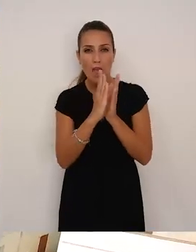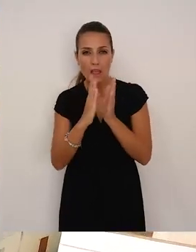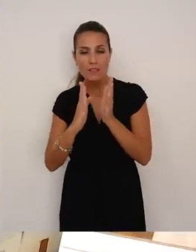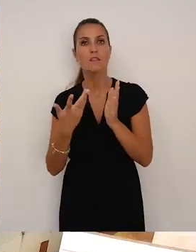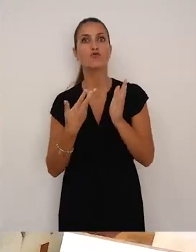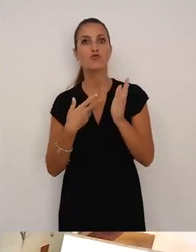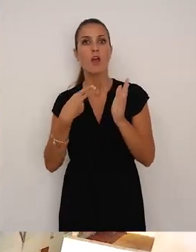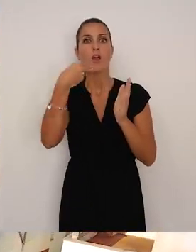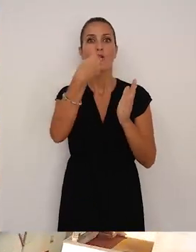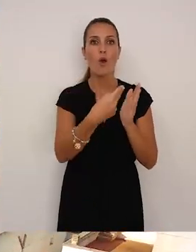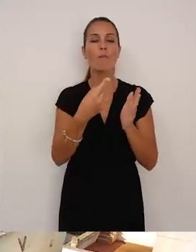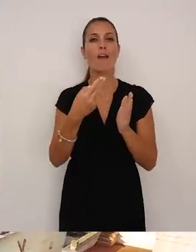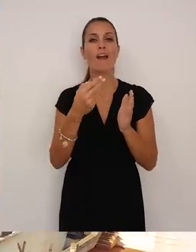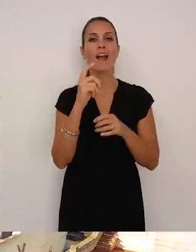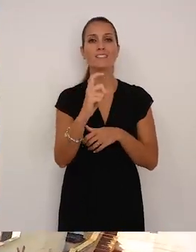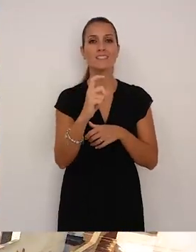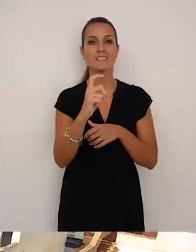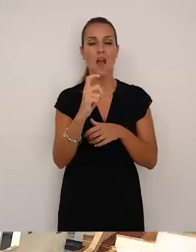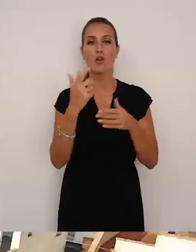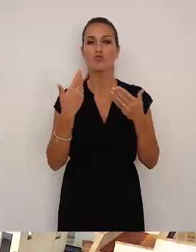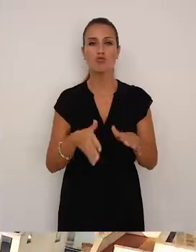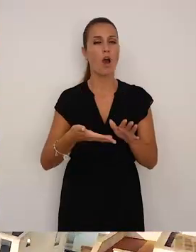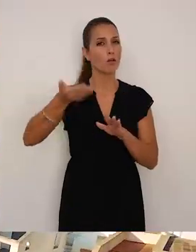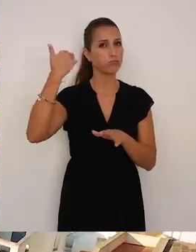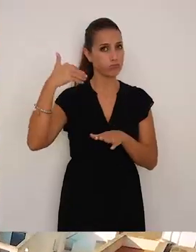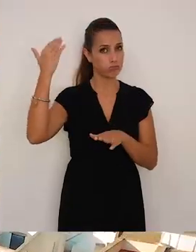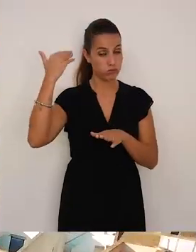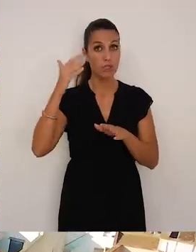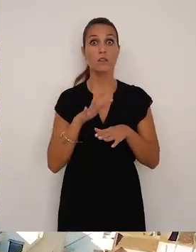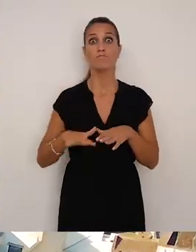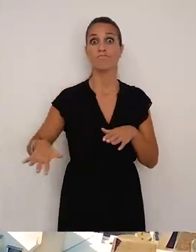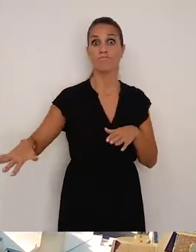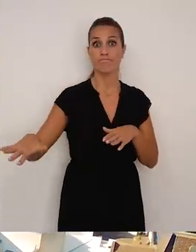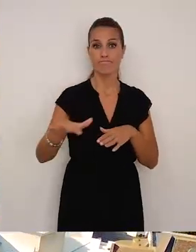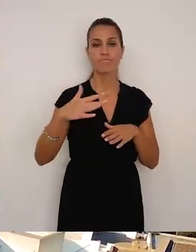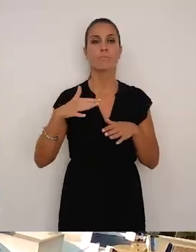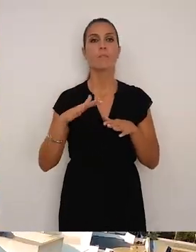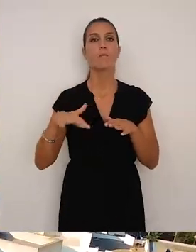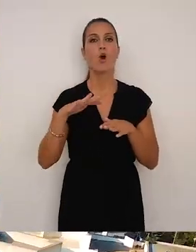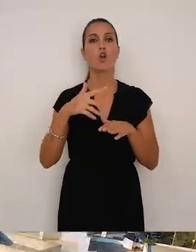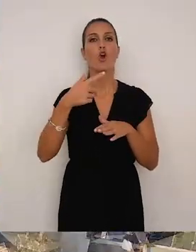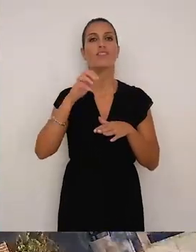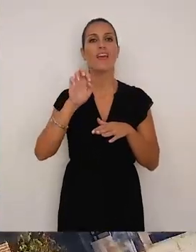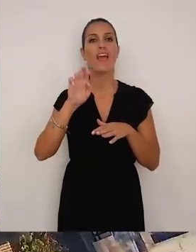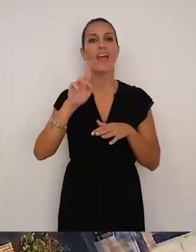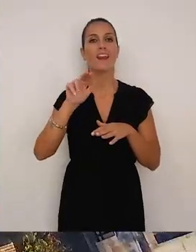già nel 1265. L’antico abitato si estende nel quartiere di “Borgo Terra”, il cui